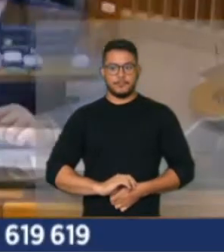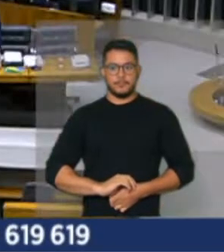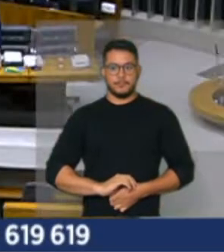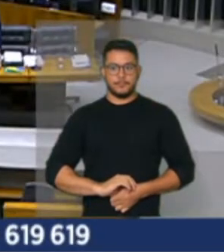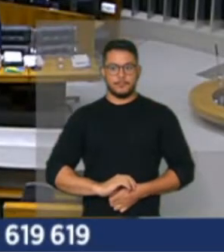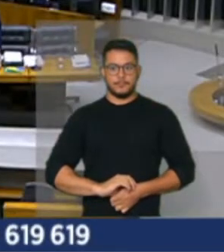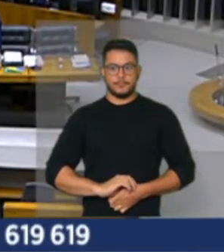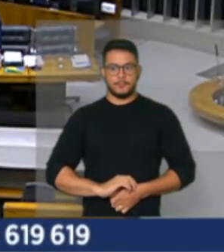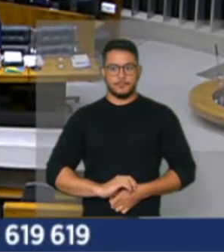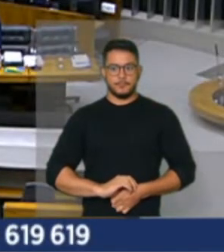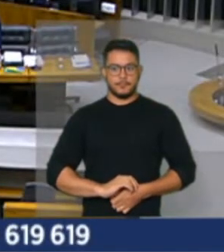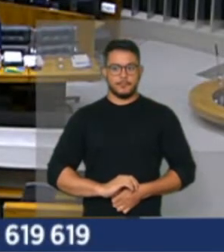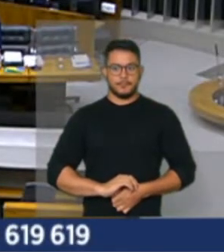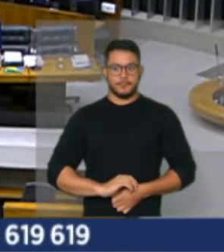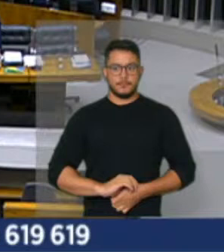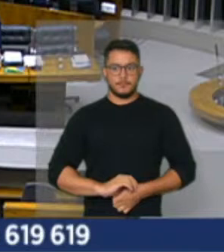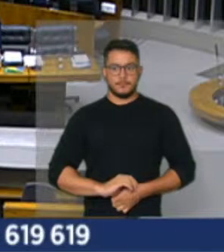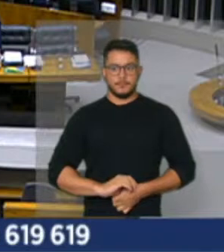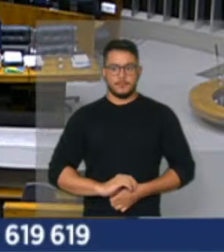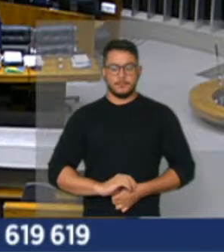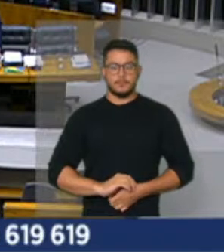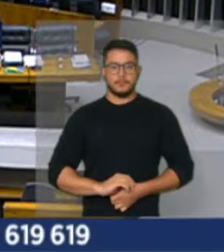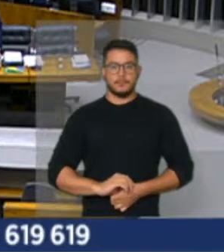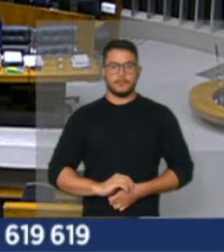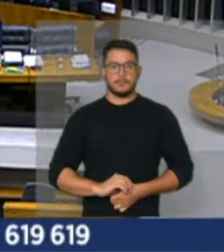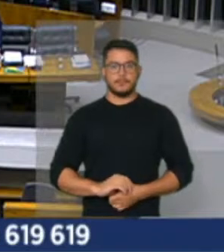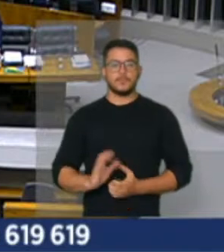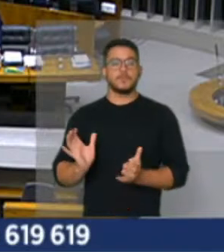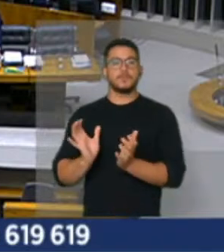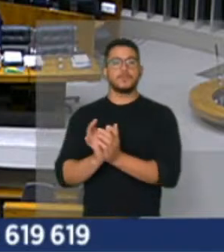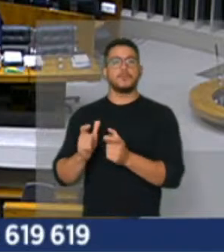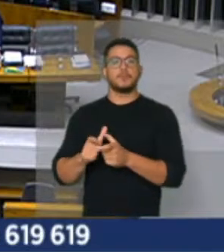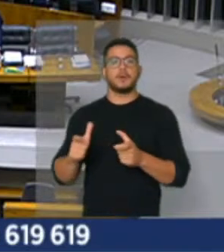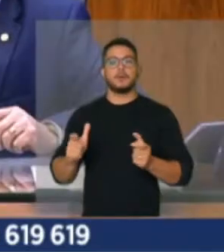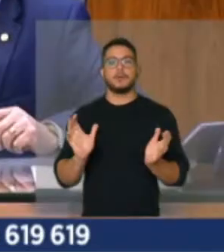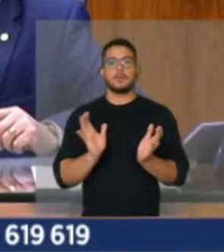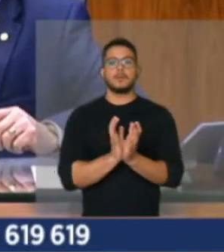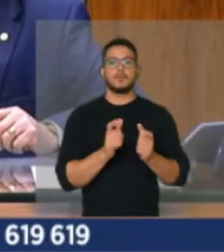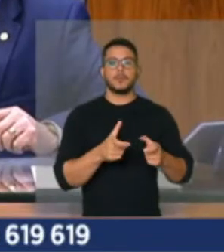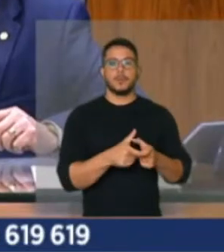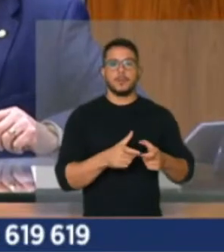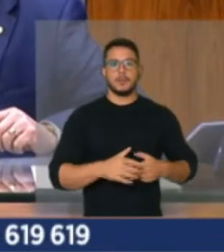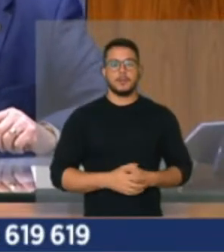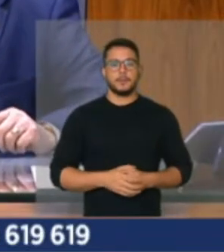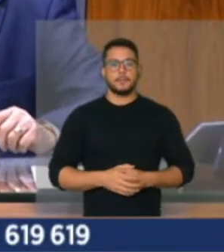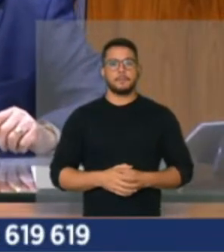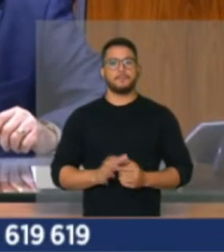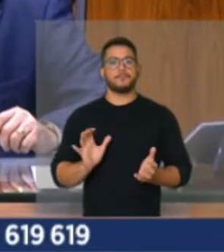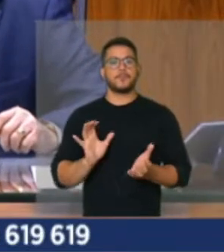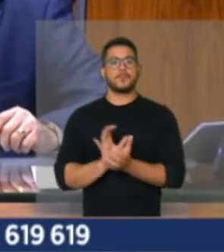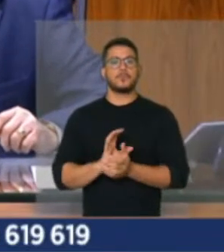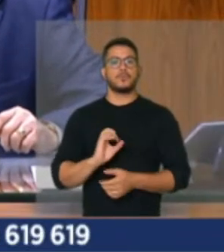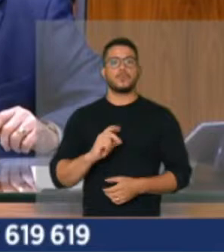ORIENTANDO SIM. MAIORIA? MINORIA? OPOSIÇÃO? [DEPUTADO]: SENHOR PRESIDENTE, A MINORIA. [PRESIDENTE]: MINORIA. -- [DEPUTADA]: VOU FALAR